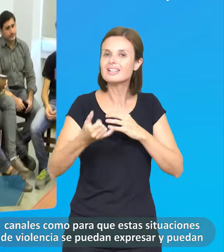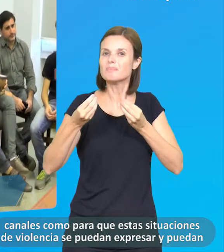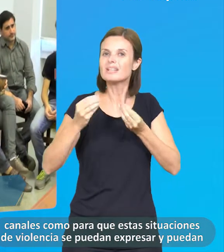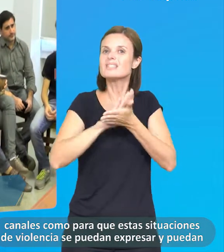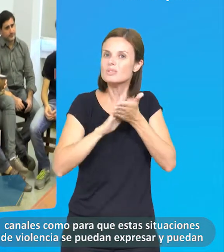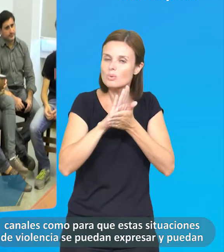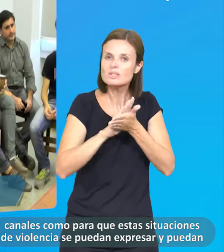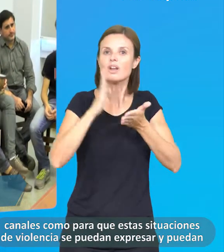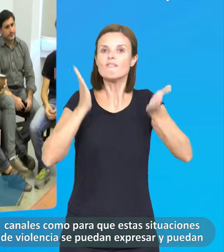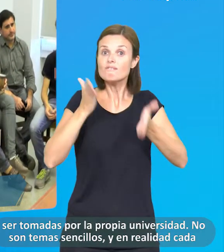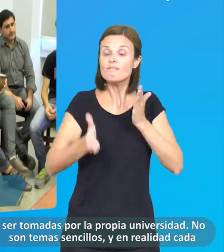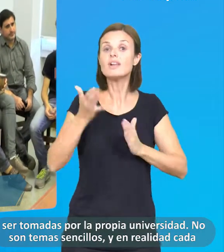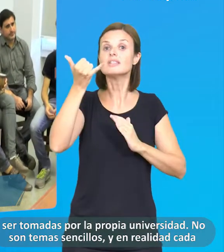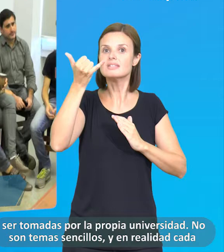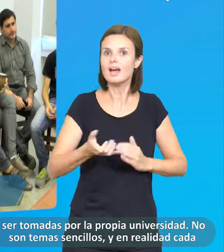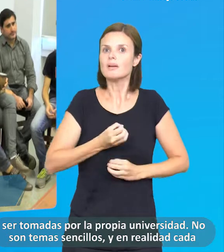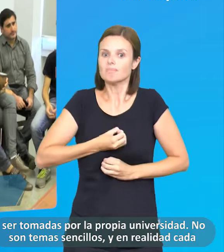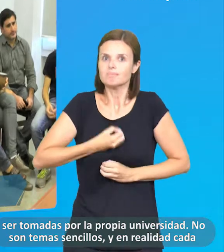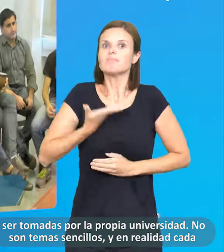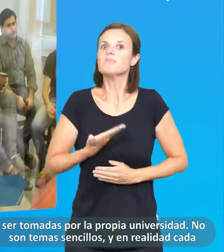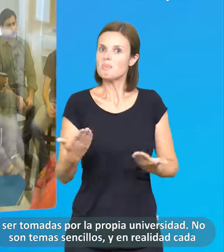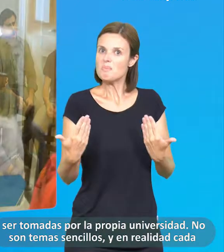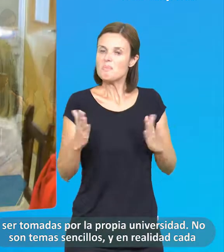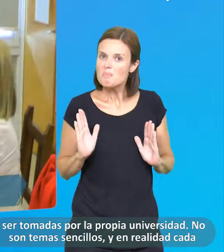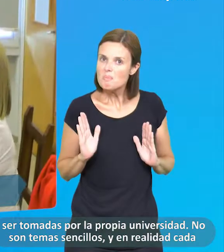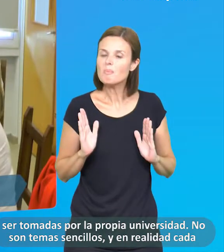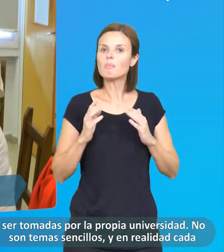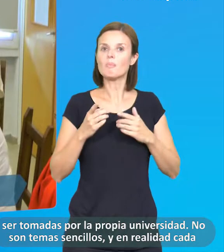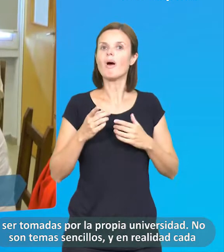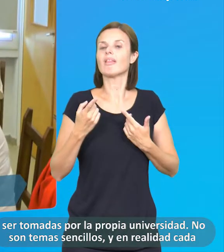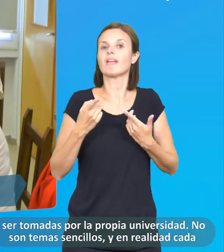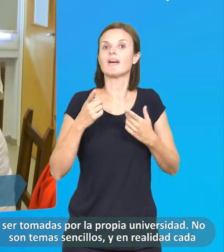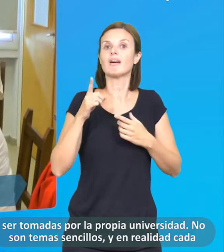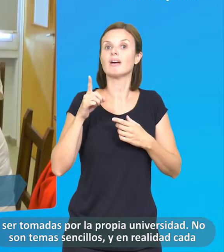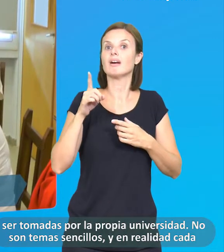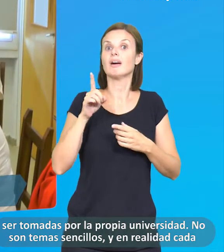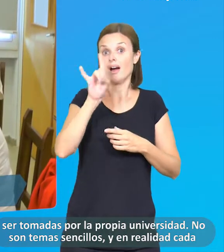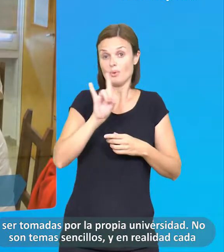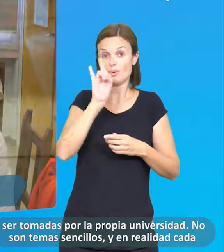de violencia se puedan expresar y puedan ser tomadas por la propia universidad.